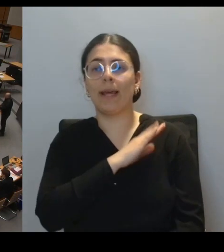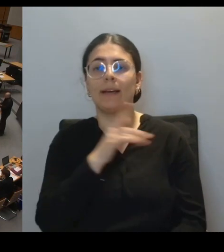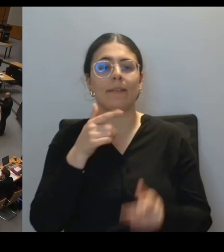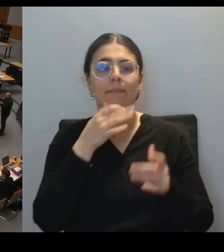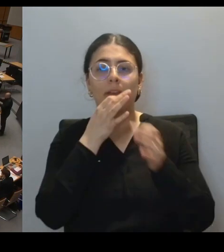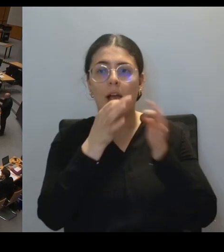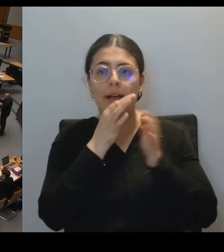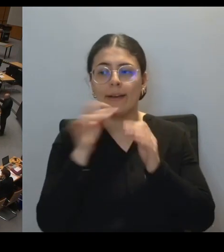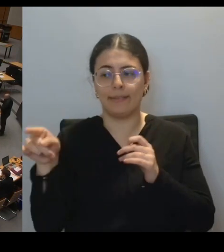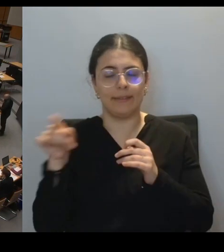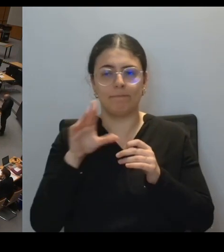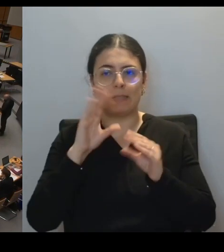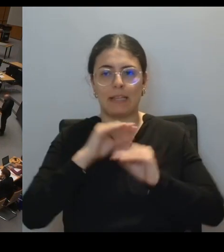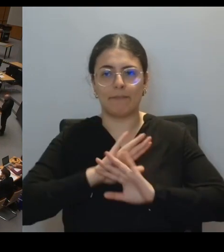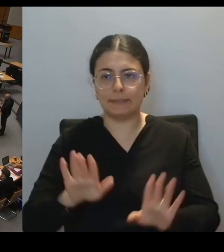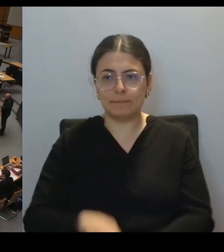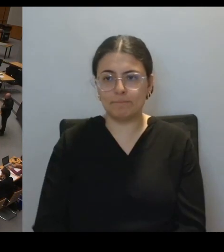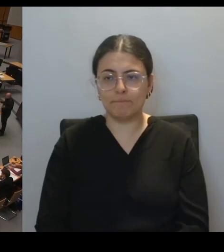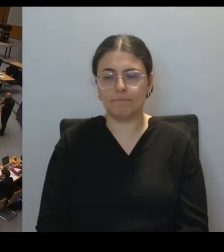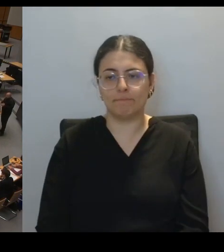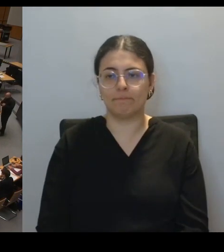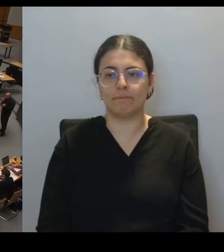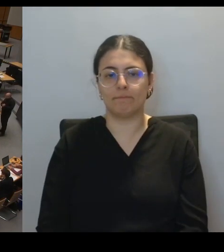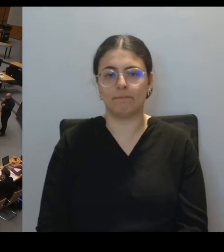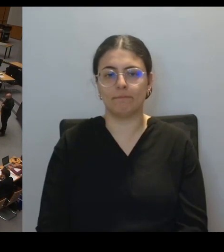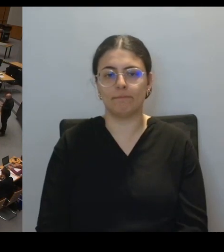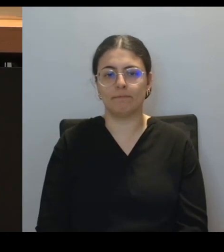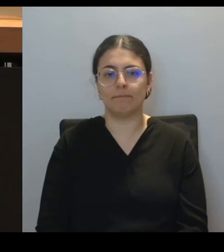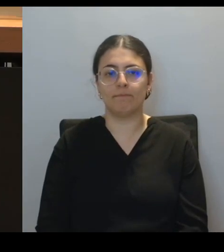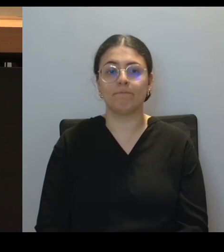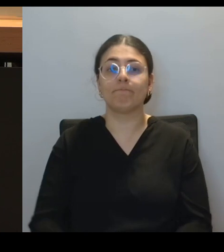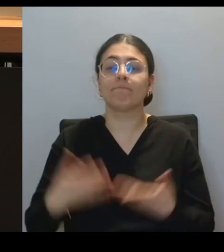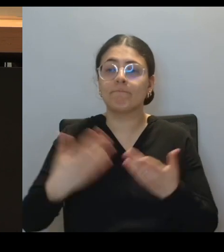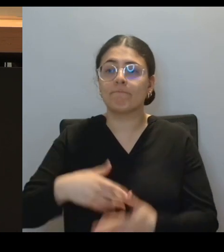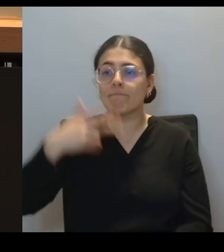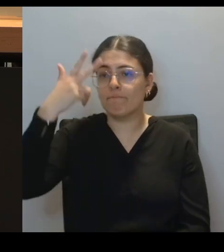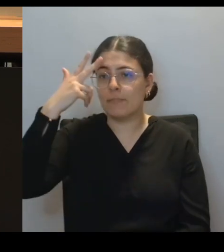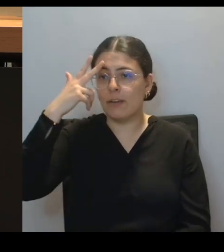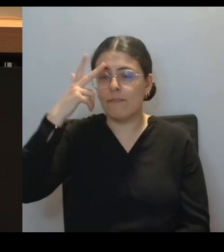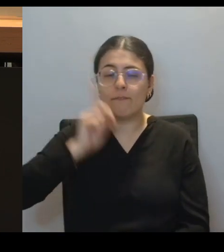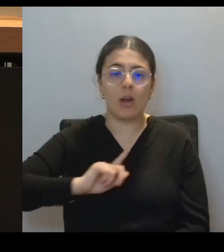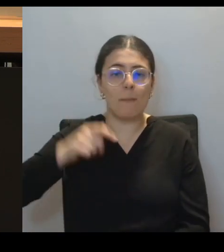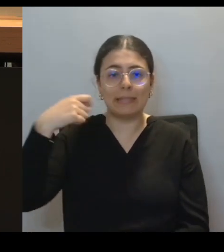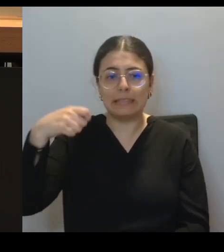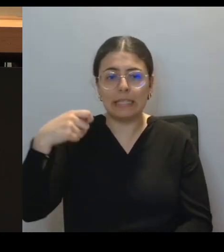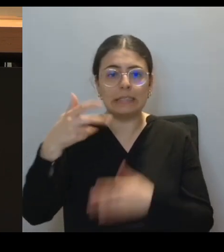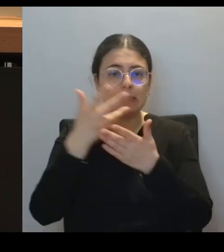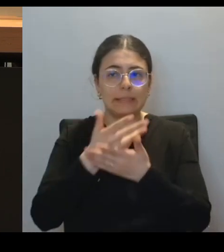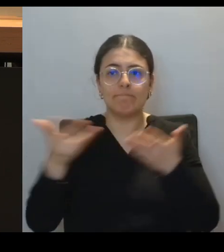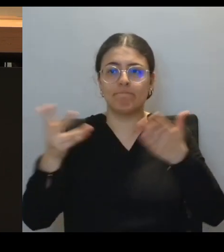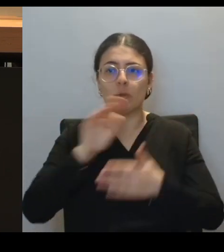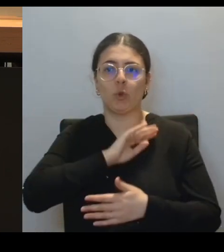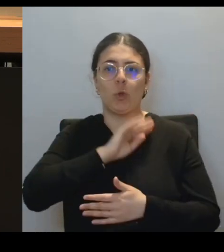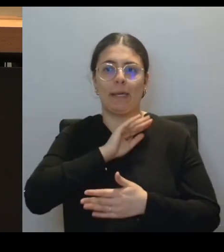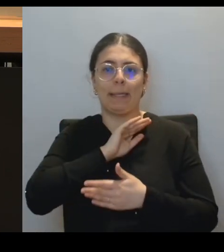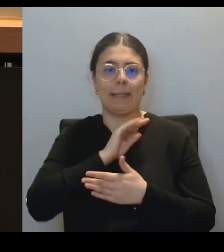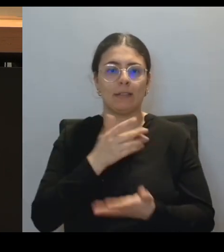Sehr geehrte Präsidentin! Kolleginnen! Heute ist der 21. März. Newroz oder Norouz, sprich